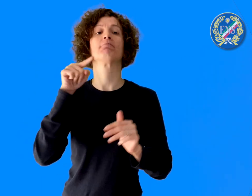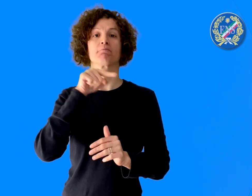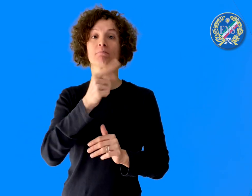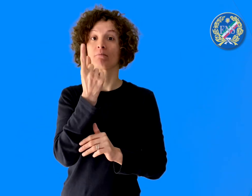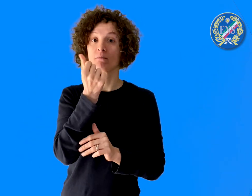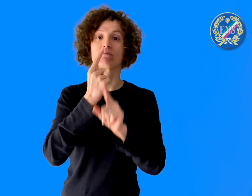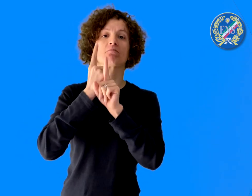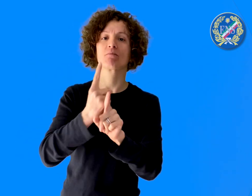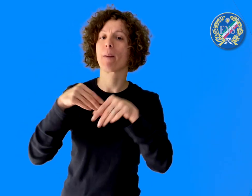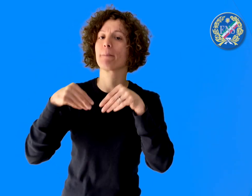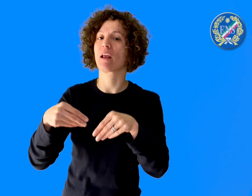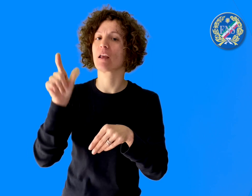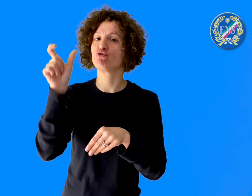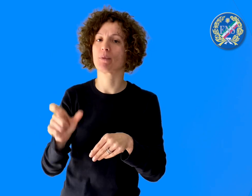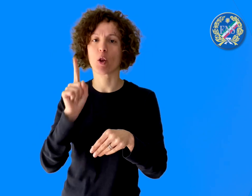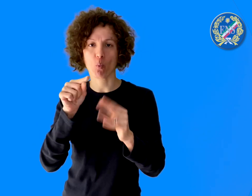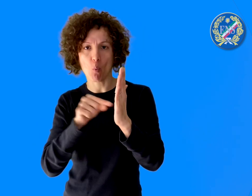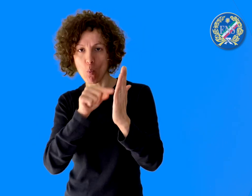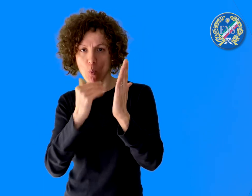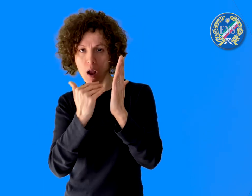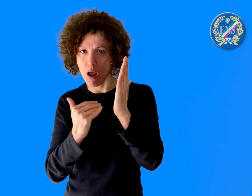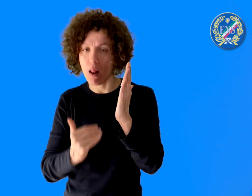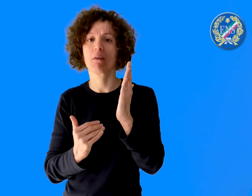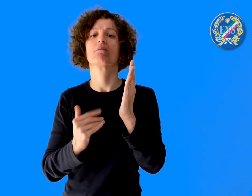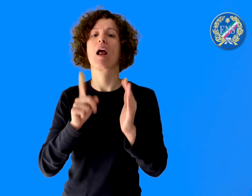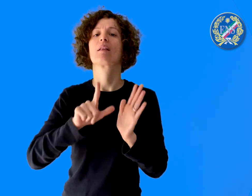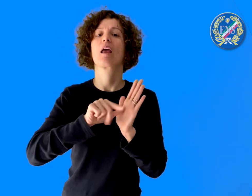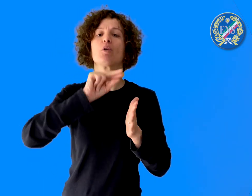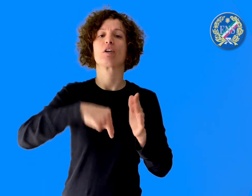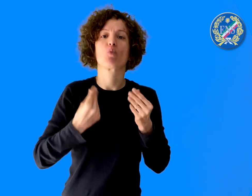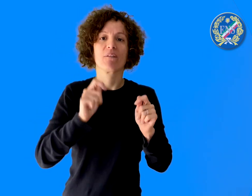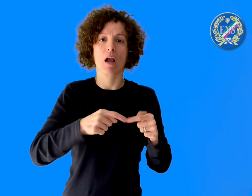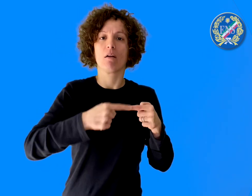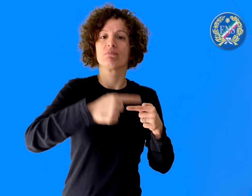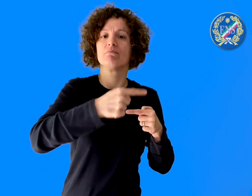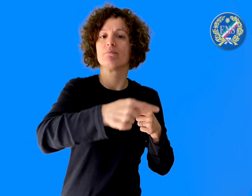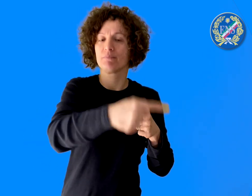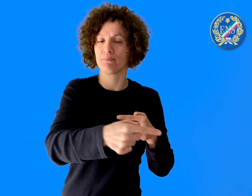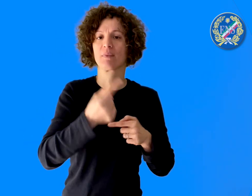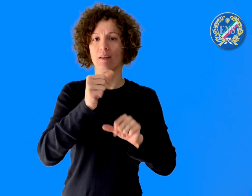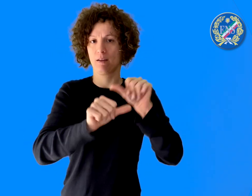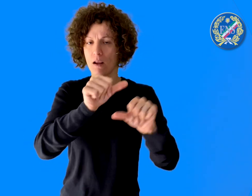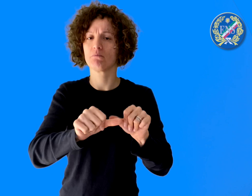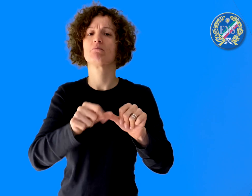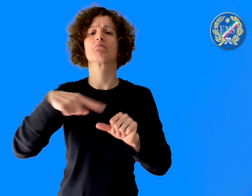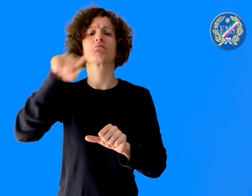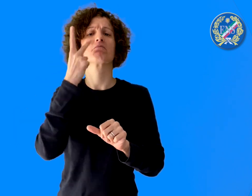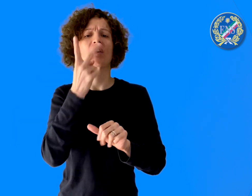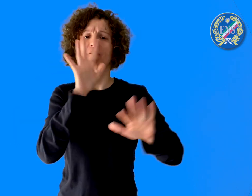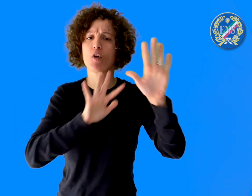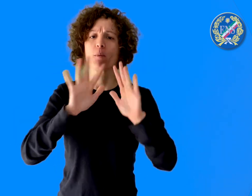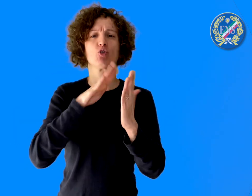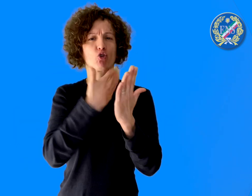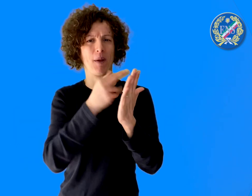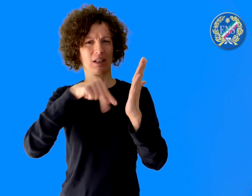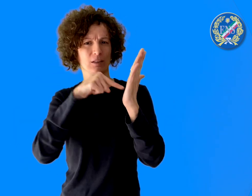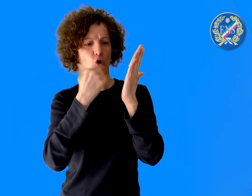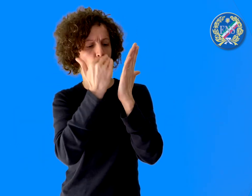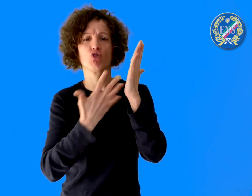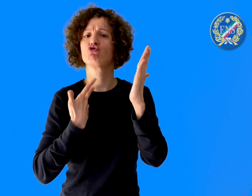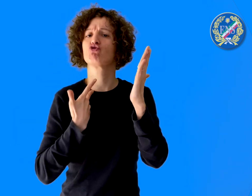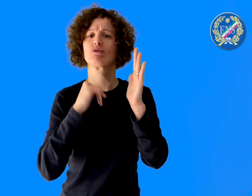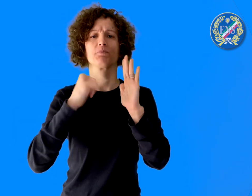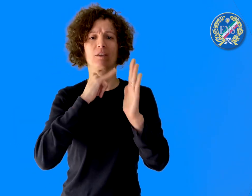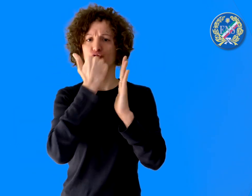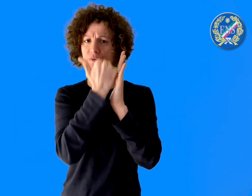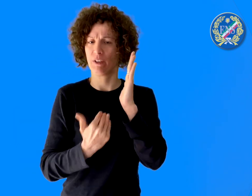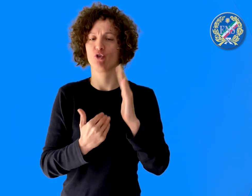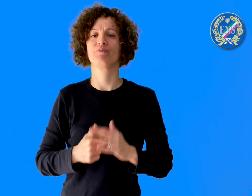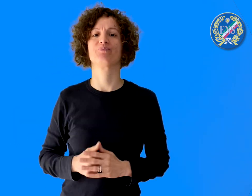varia a seconda del partecipante e delle tempistiche di iscrizione, è tutto specificato nella domanda di iscrizione.